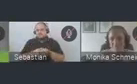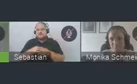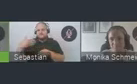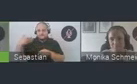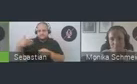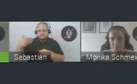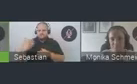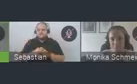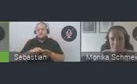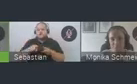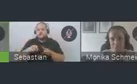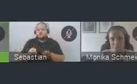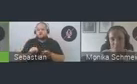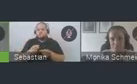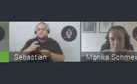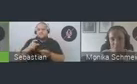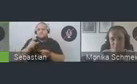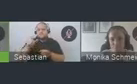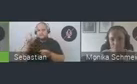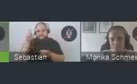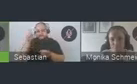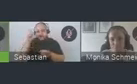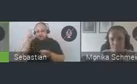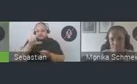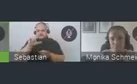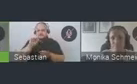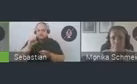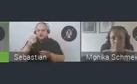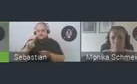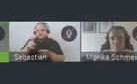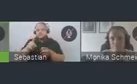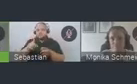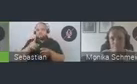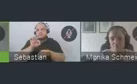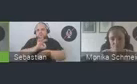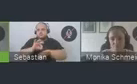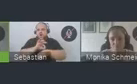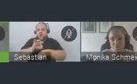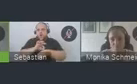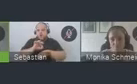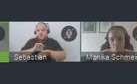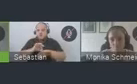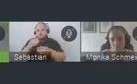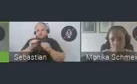organizowanych przez Centrum Cyfrowe w ramach projektu Spółdzielnia Otwartej Edukacji w bibliotece.